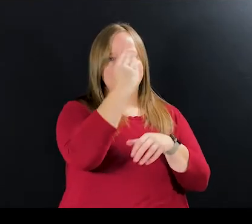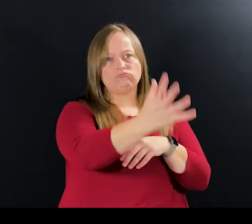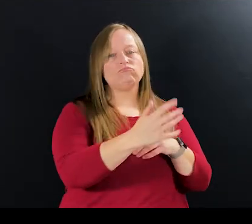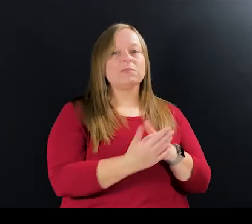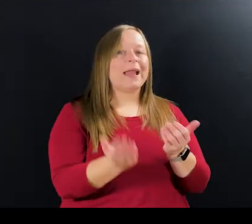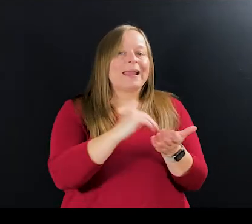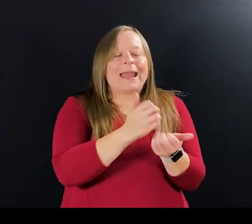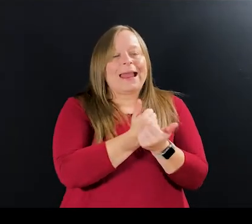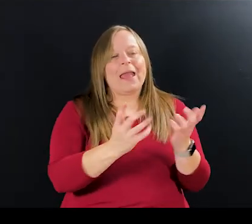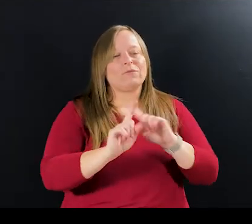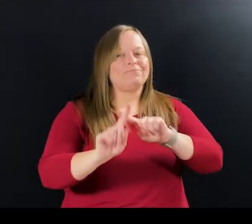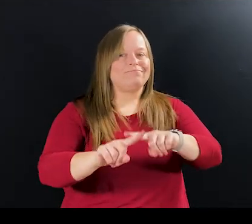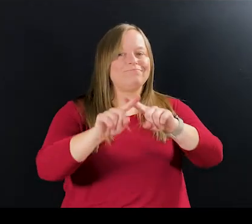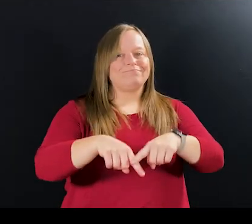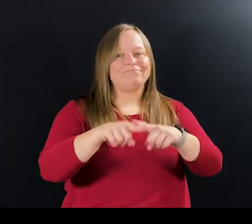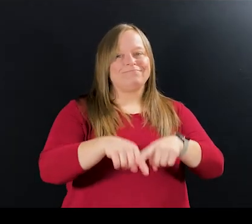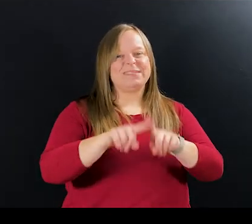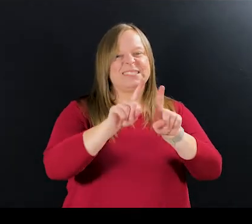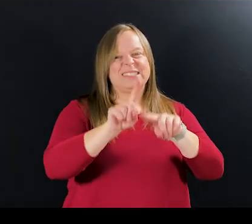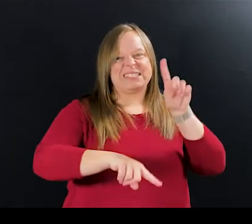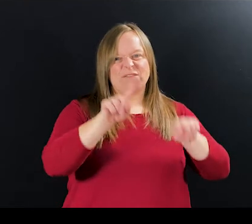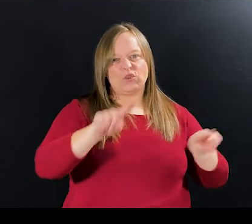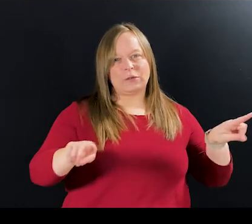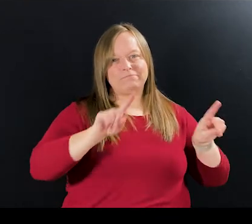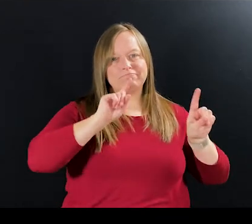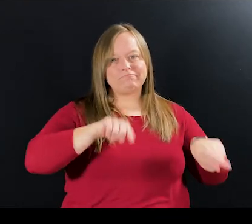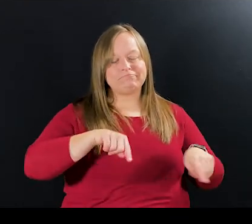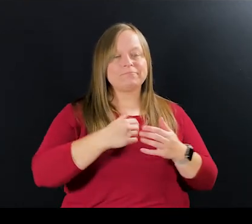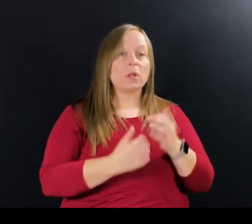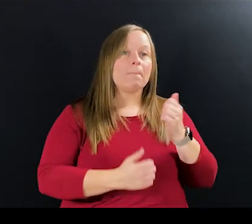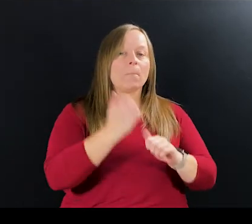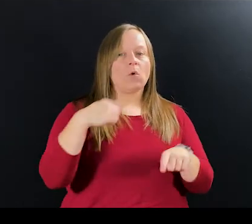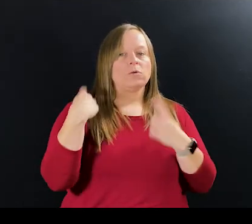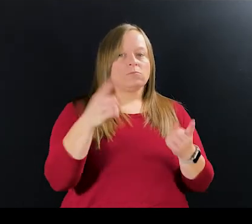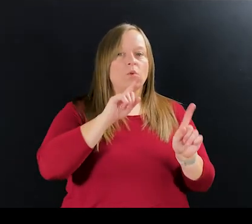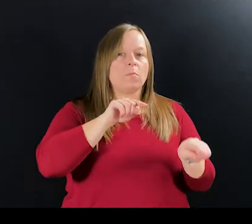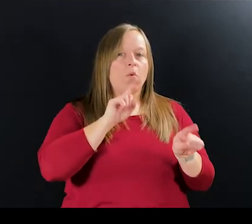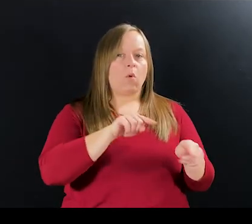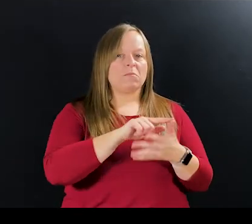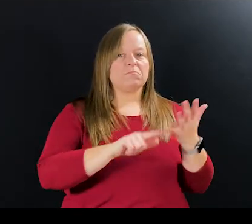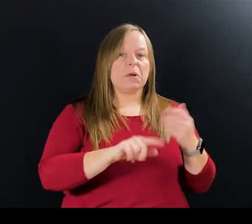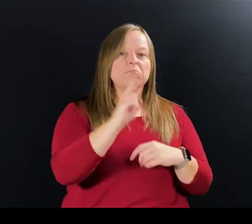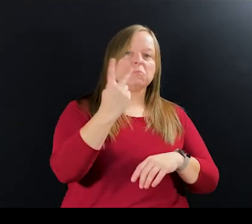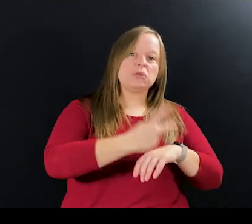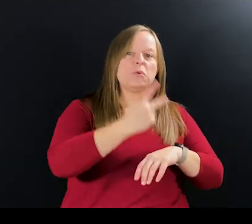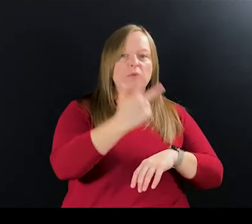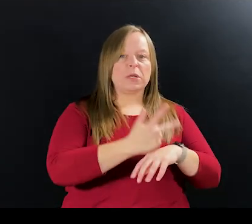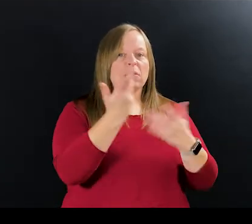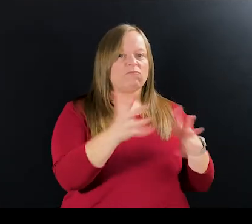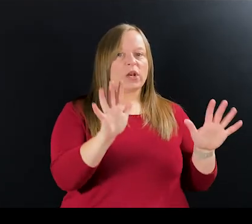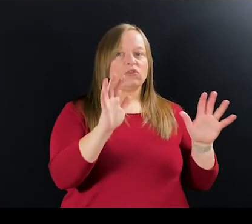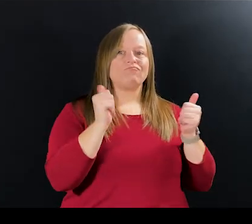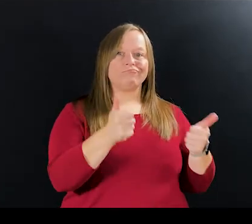Nuevamente, la respuesta de todos puede ser diferente. La mayoría de lo que se ha informado ha sido dos o tres días después.